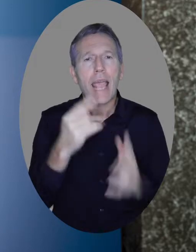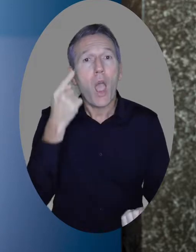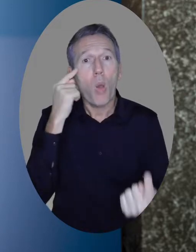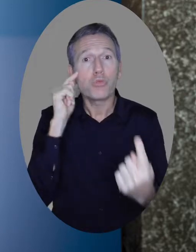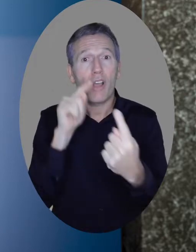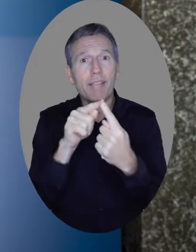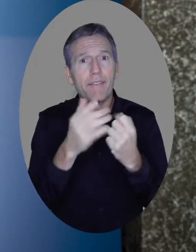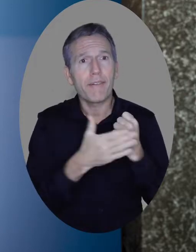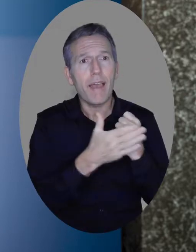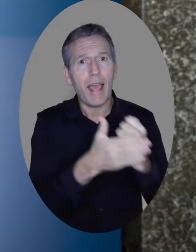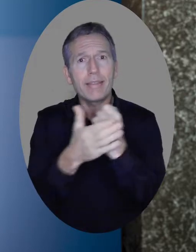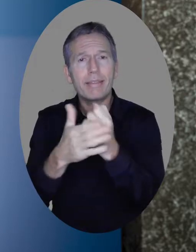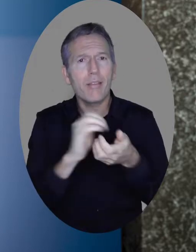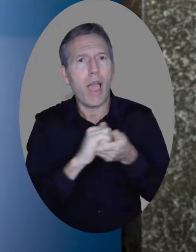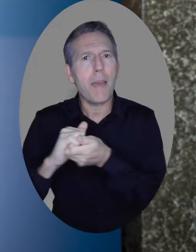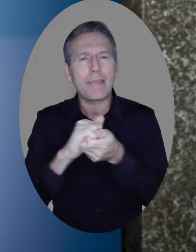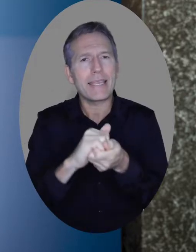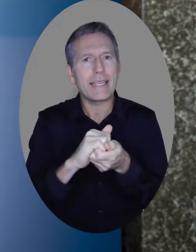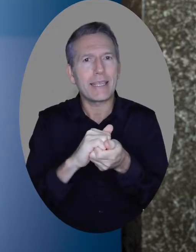Des bustes qui semblent nous parler puisqu'ils sont animés grâce à des projections.